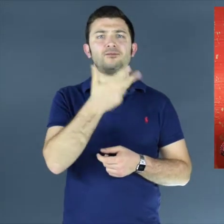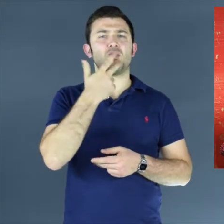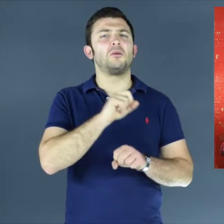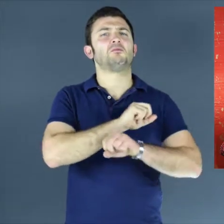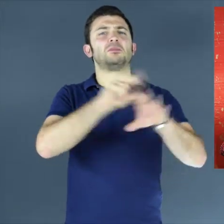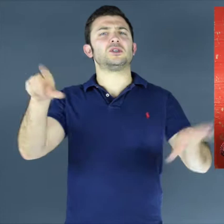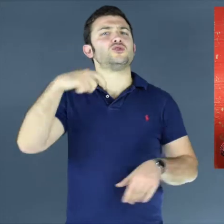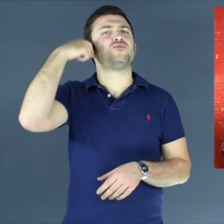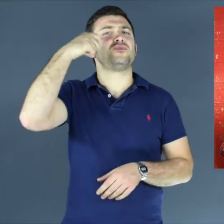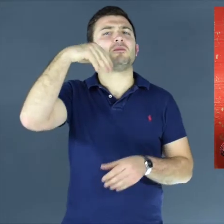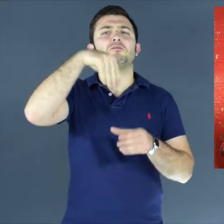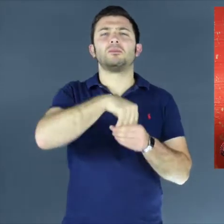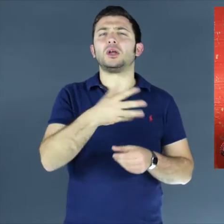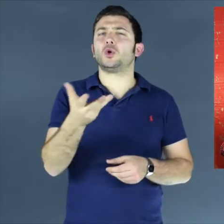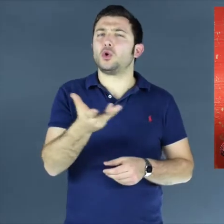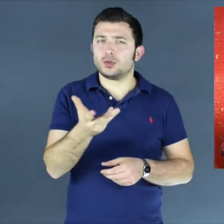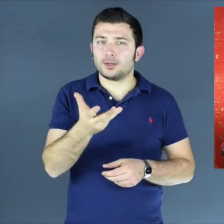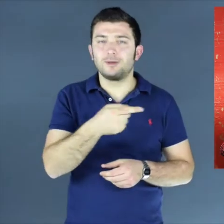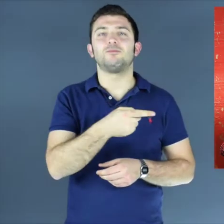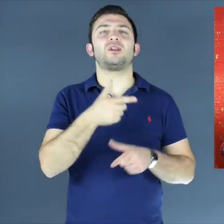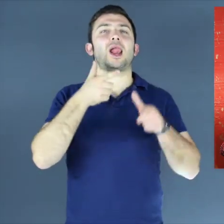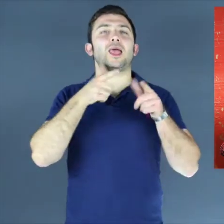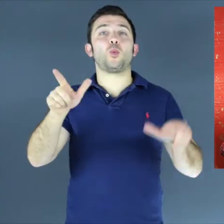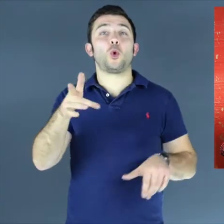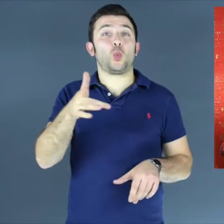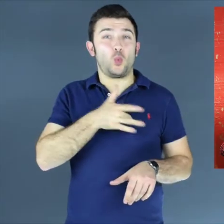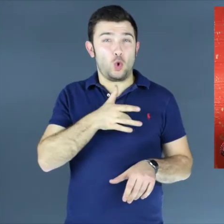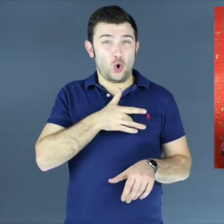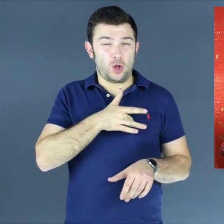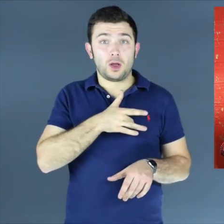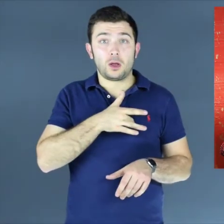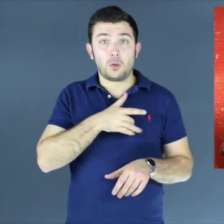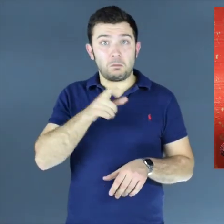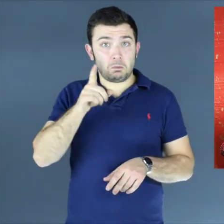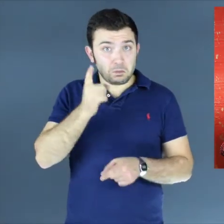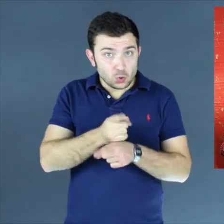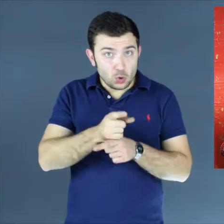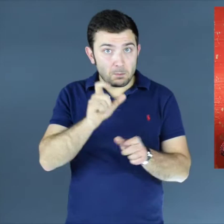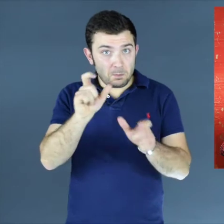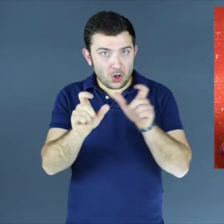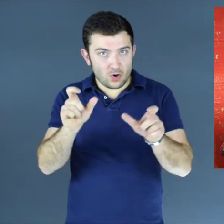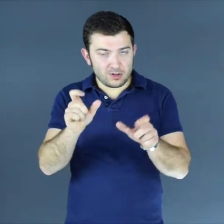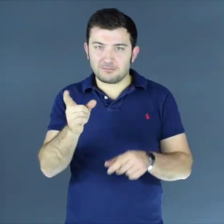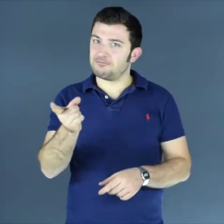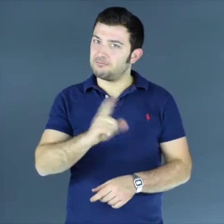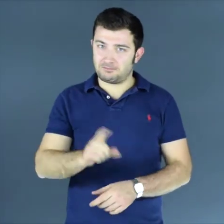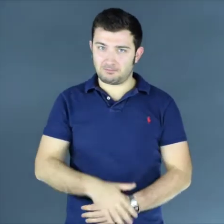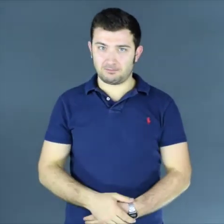attraverso la sua opera ha voluto dare questo messaggio: la lingua del cuore non ha bisogno delle parole.